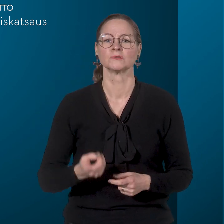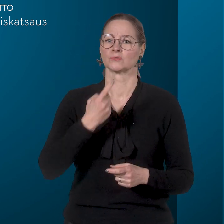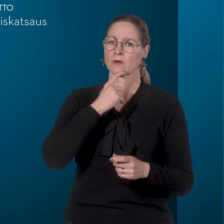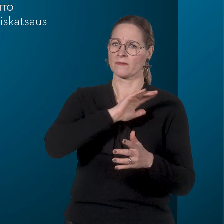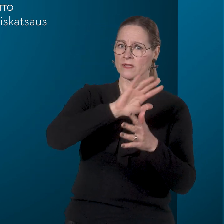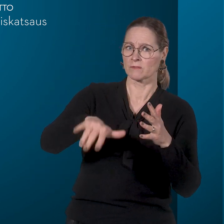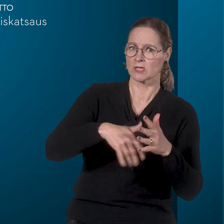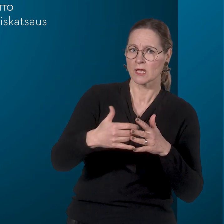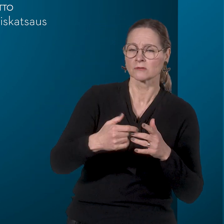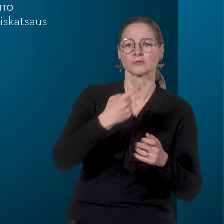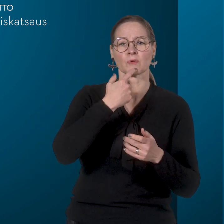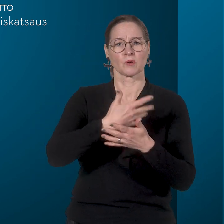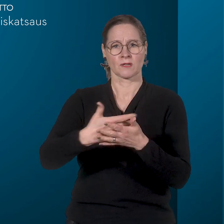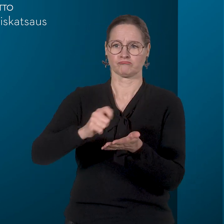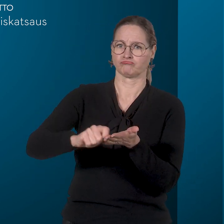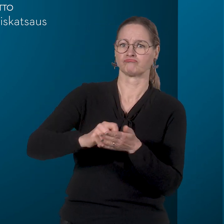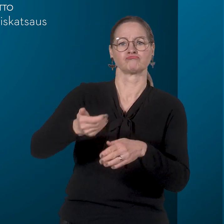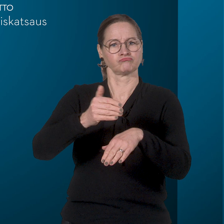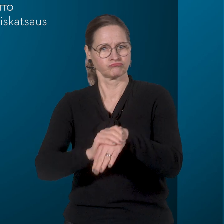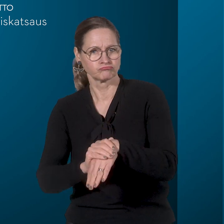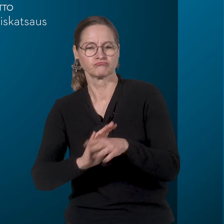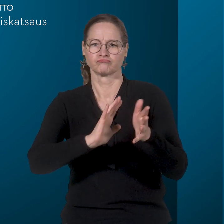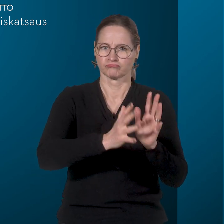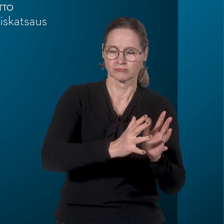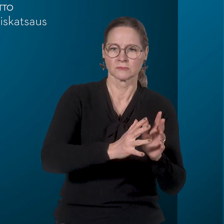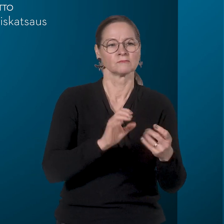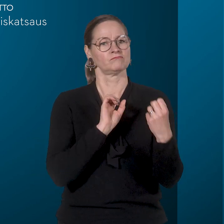suomalaisen viittomakielen ja suomen kielen taitoa, -